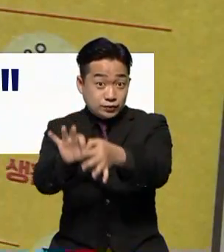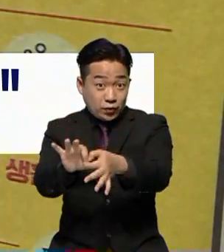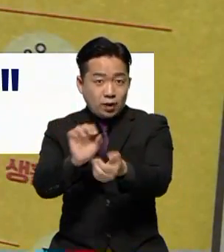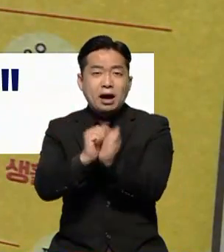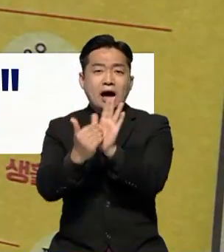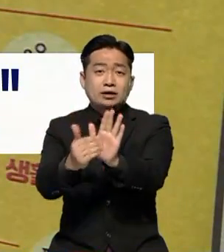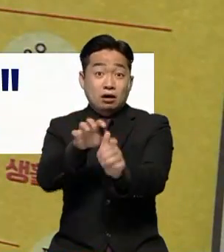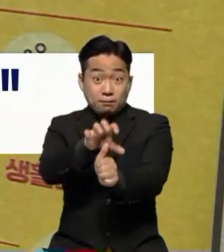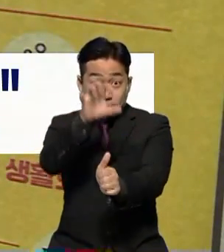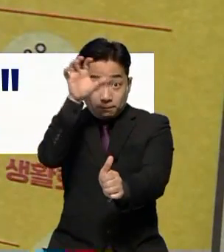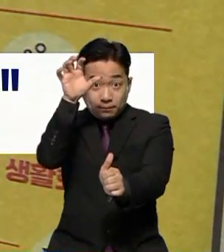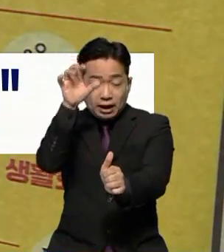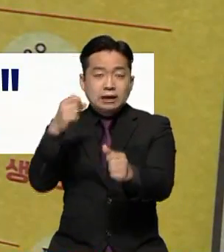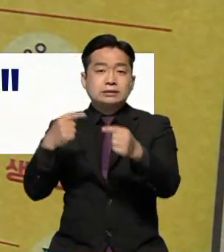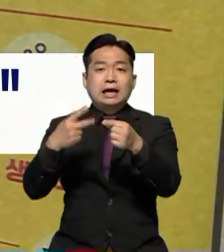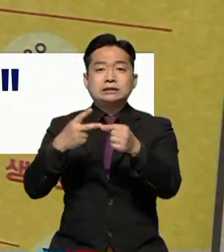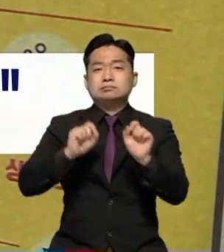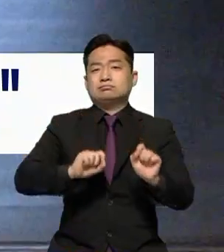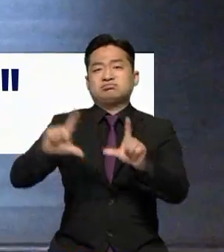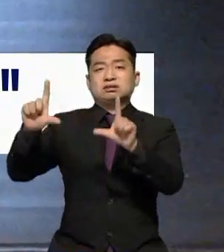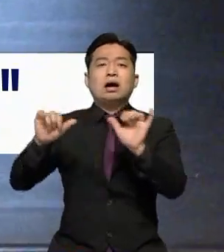머물고 있어 방역을 더 풀 경우 재유행으로 번질 수 있다는 겁니다.